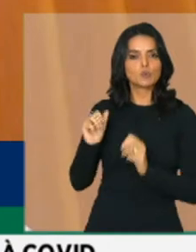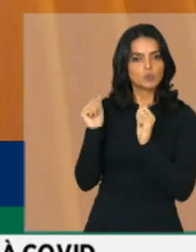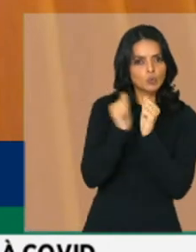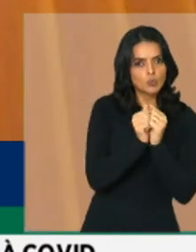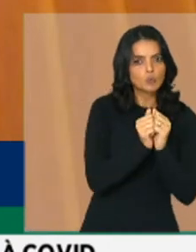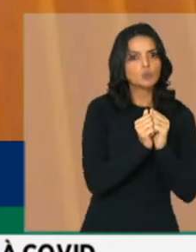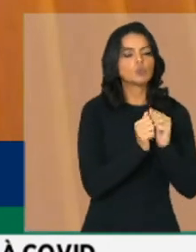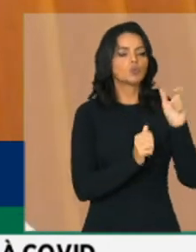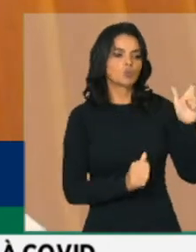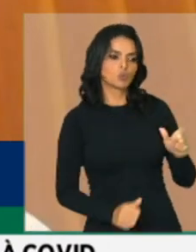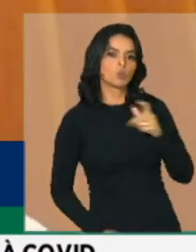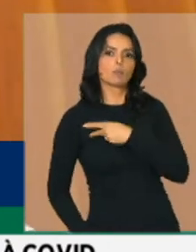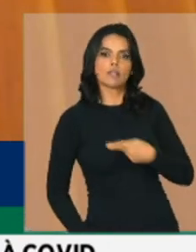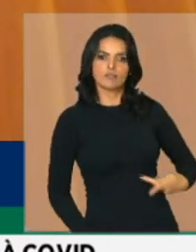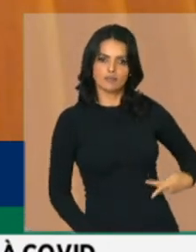BRASIL TEM QUE ENFRENTAR UMA PANDEMIA SEM GOVERNO E